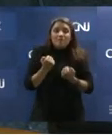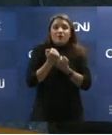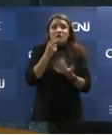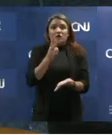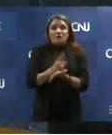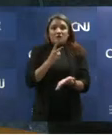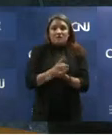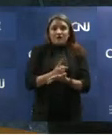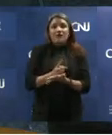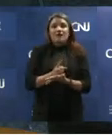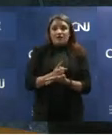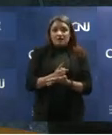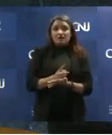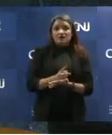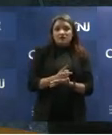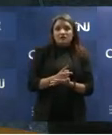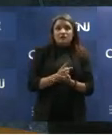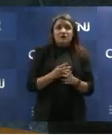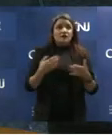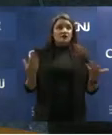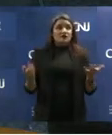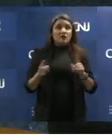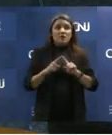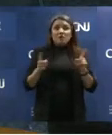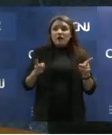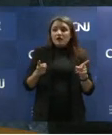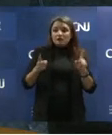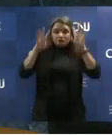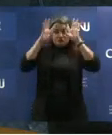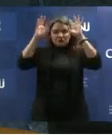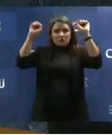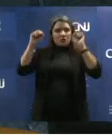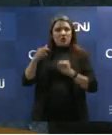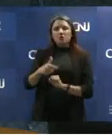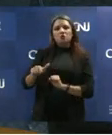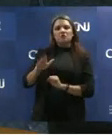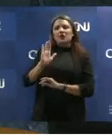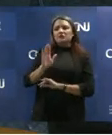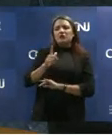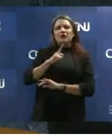Coisa que não vejo nos tribunais, que estão bem aparelhados e funcionando adequadamente.